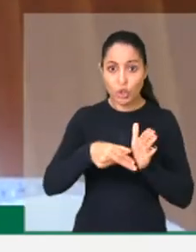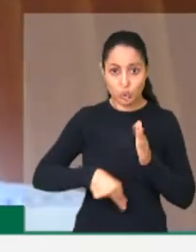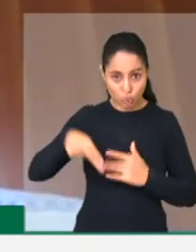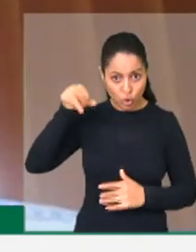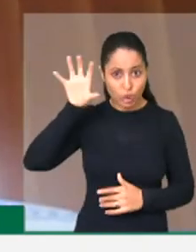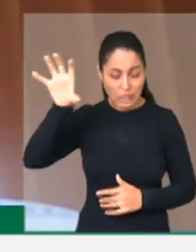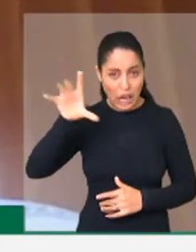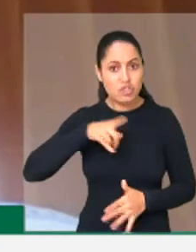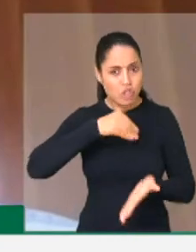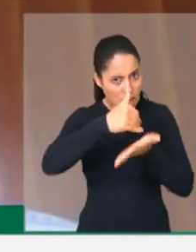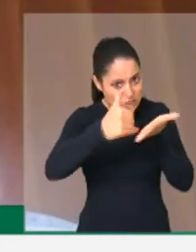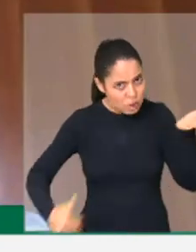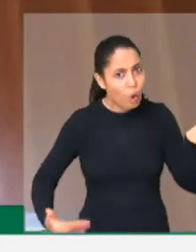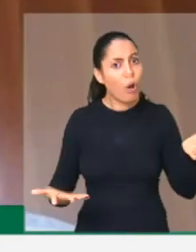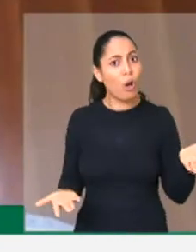80 E 75%. OU SEJA, É PRATICAMENTE UMA REMISSÃO